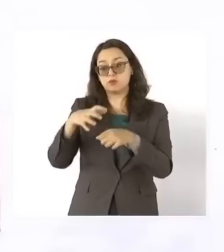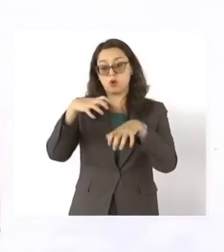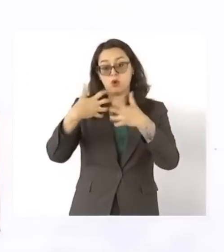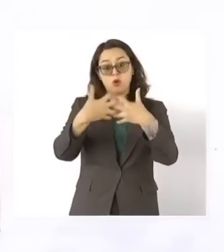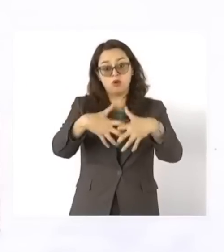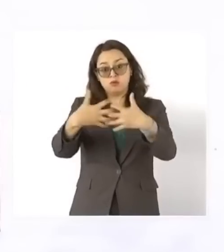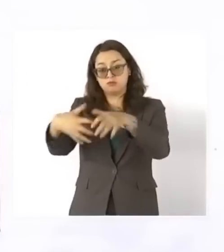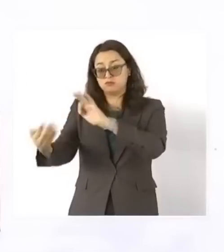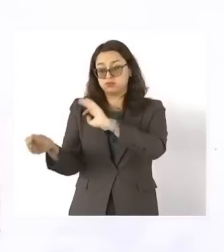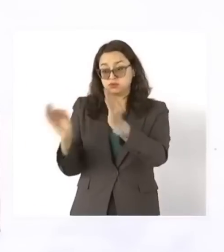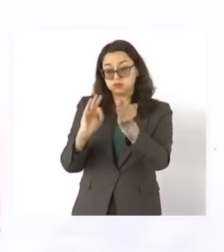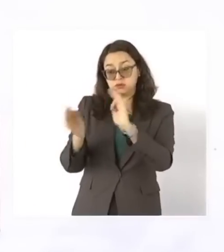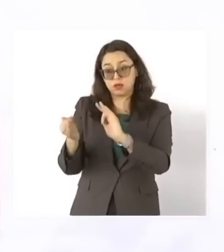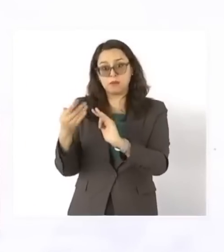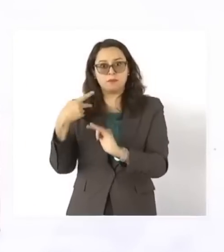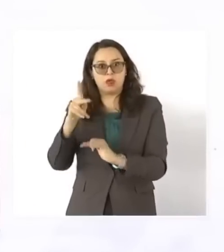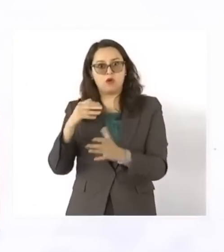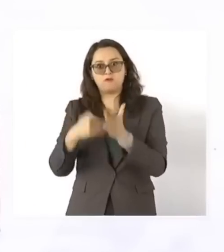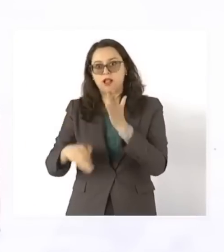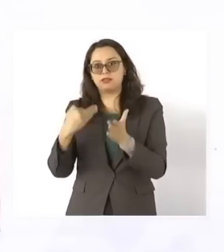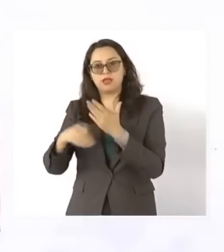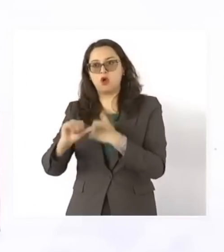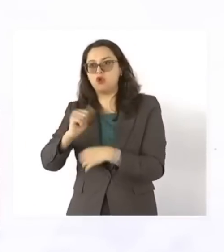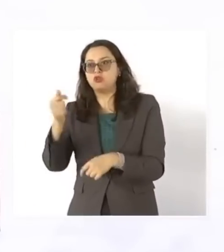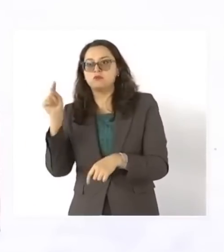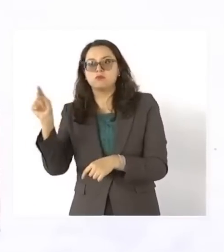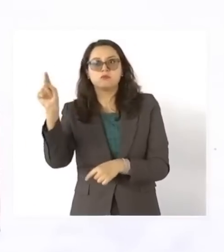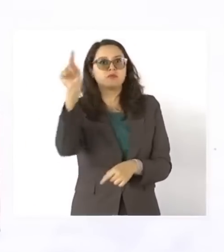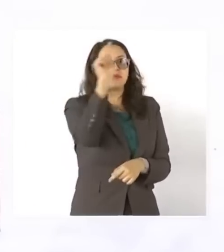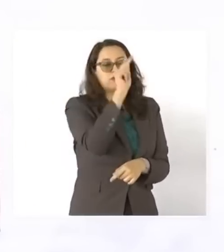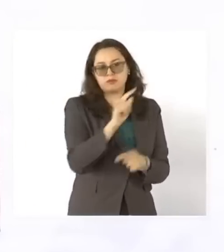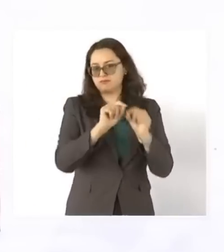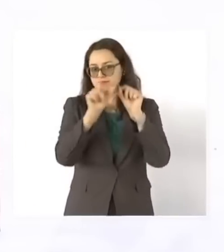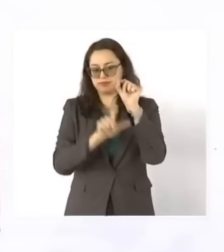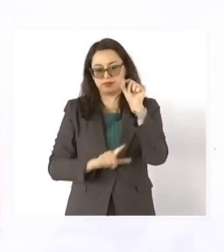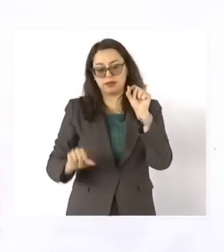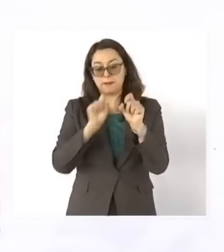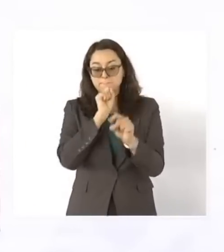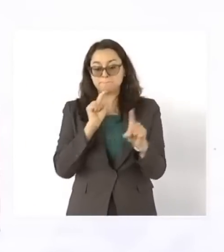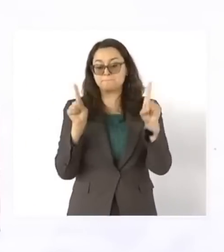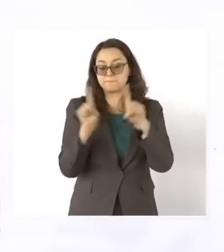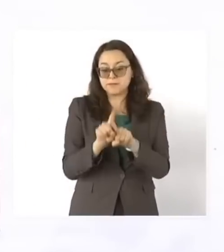esto para todo el país y ampliar el acceso a la educación media superior y Superior y su